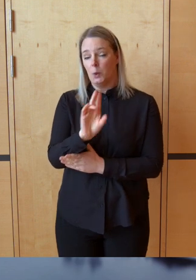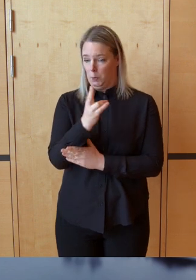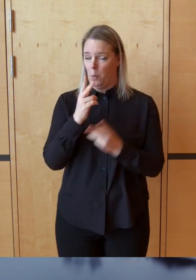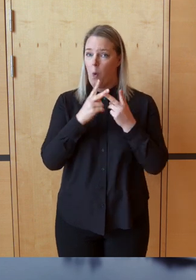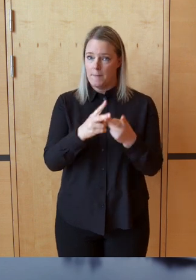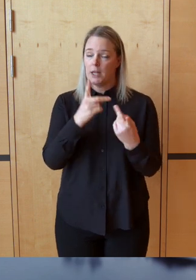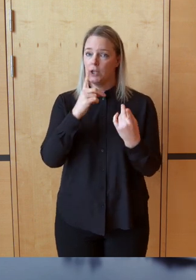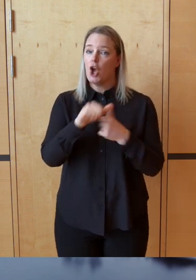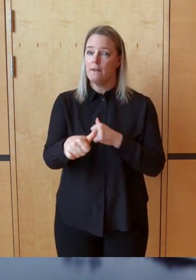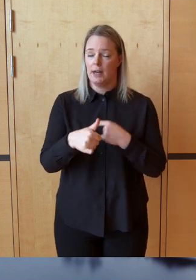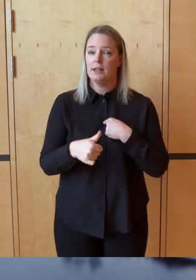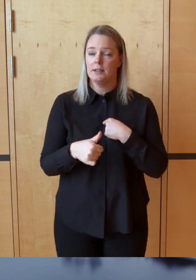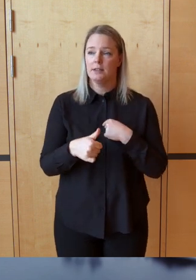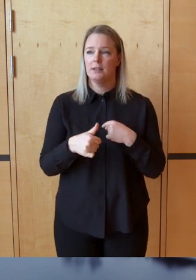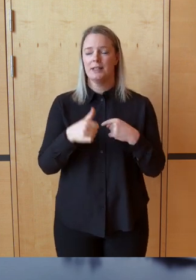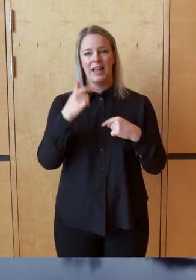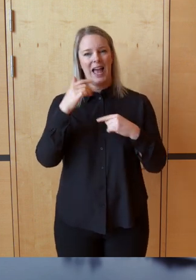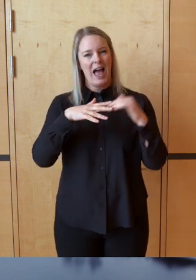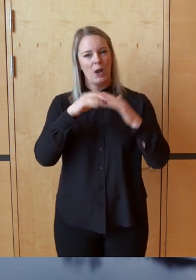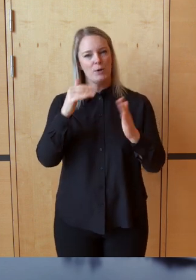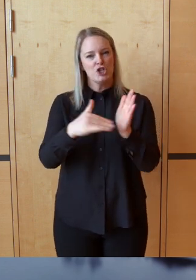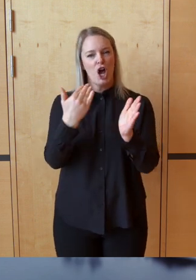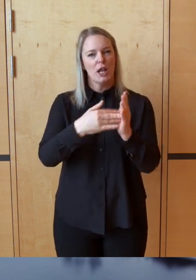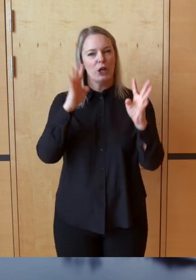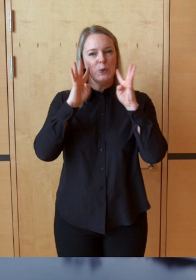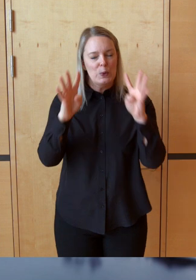Det är klart Det handlar om stöd om störande ljud som allt som har med henne på det